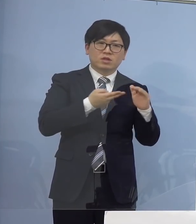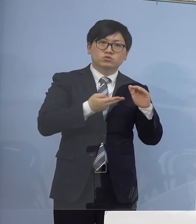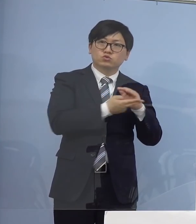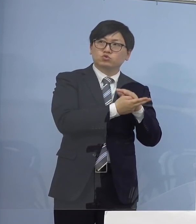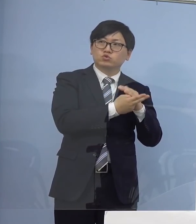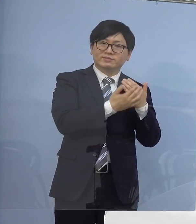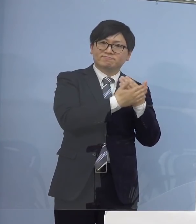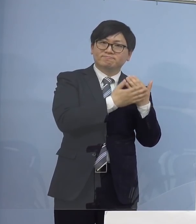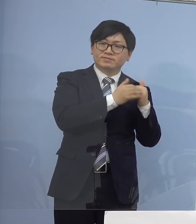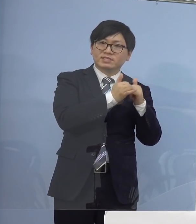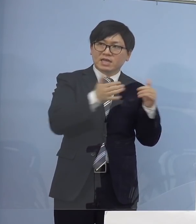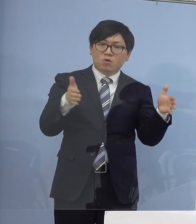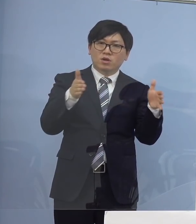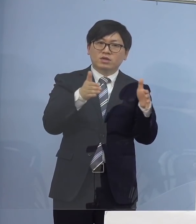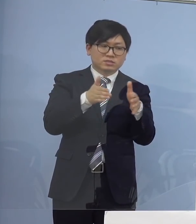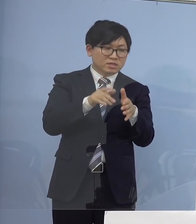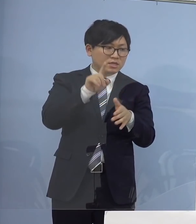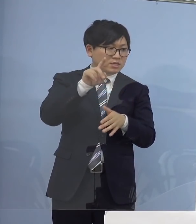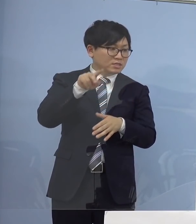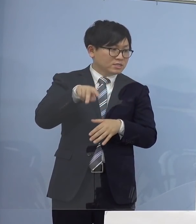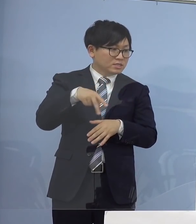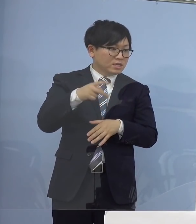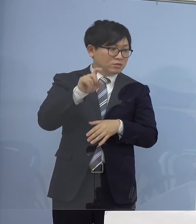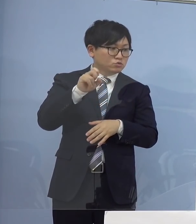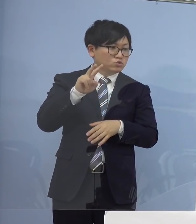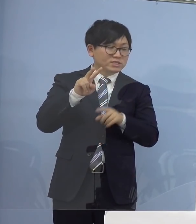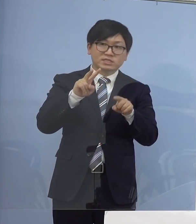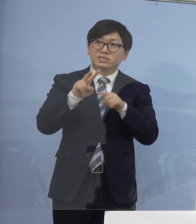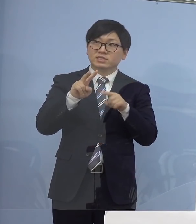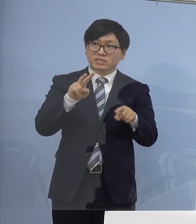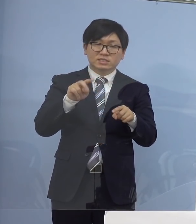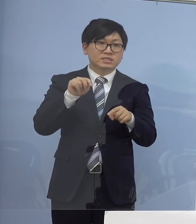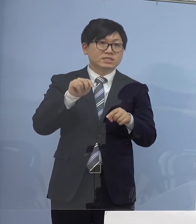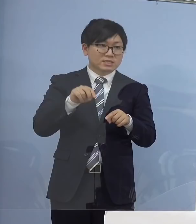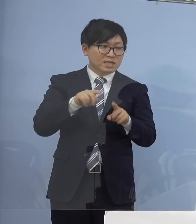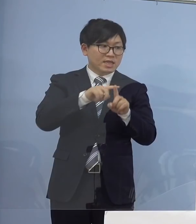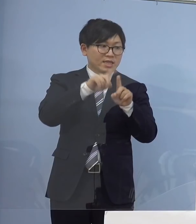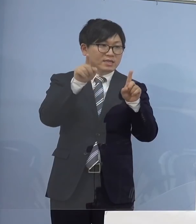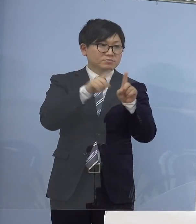（保健福祉部長） はい （四国放送） PCRの陽性率は10.8パーセント